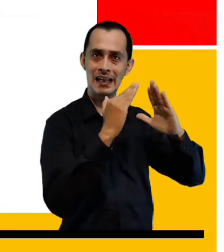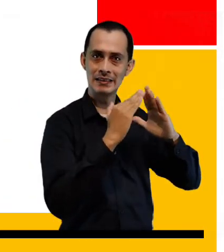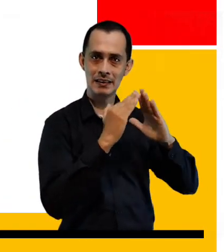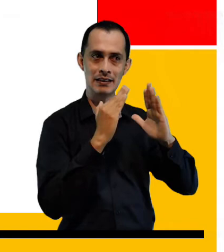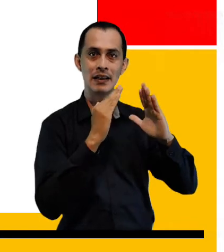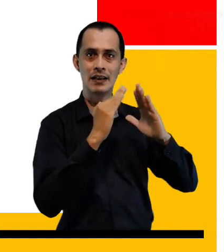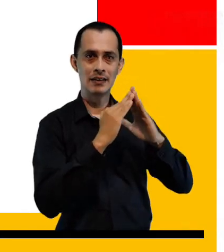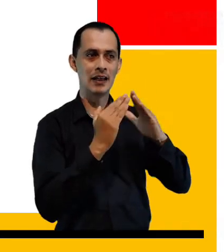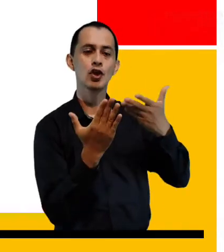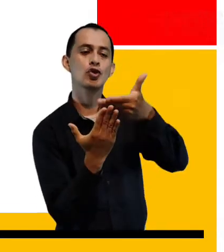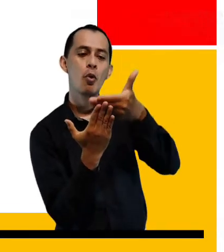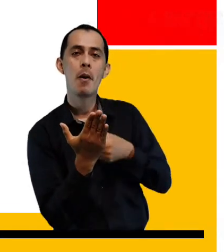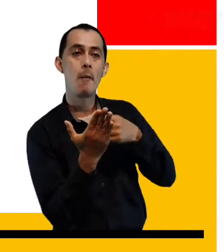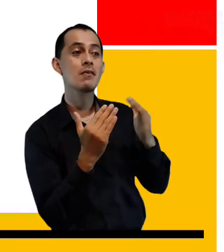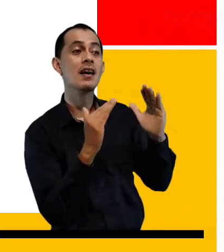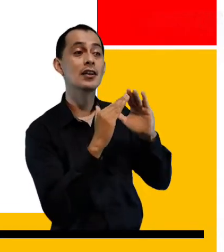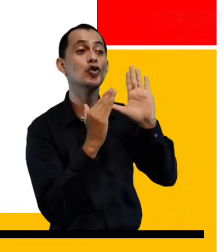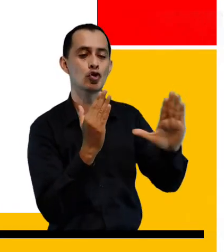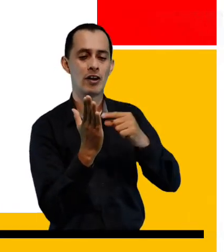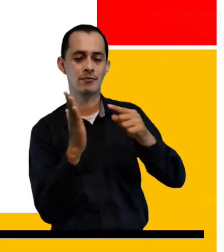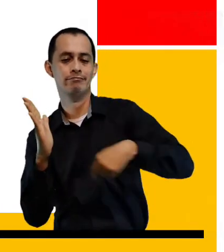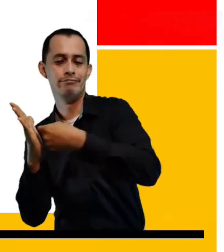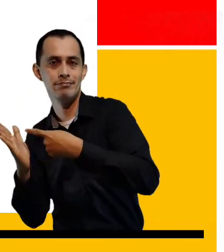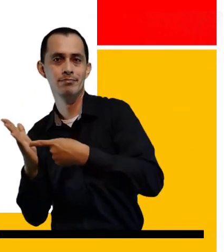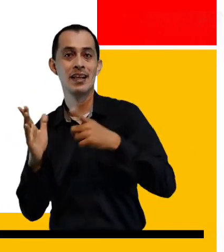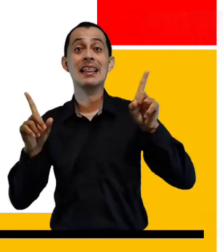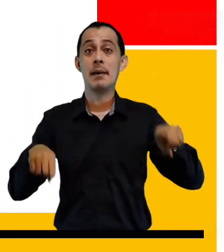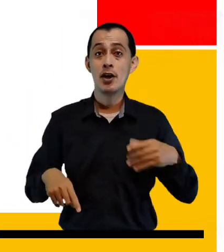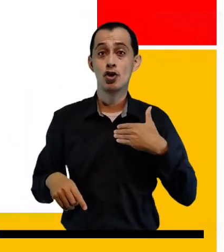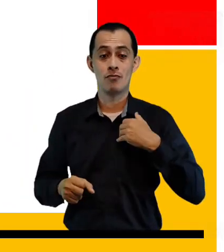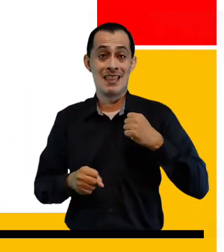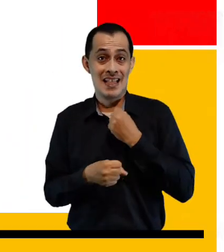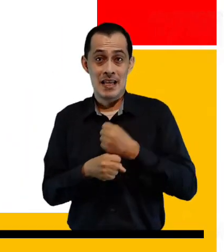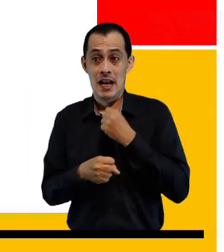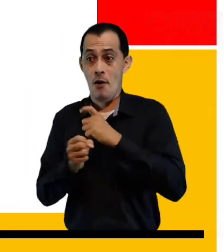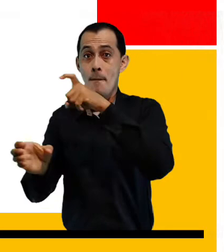la actividad económica privada en el caso de que exista, es decir, si la persona posee una